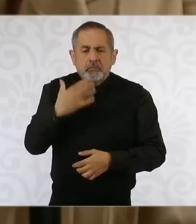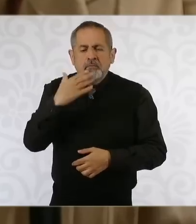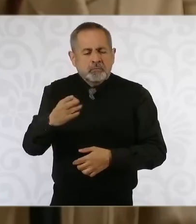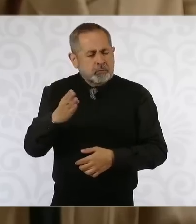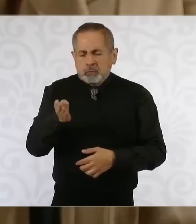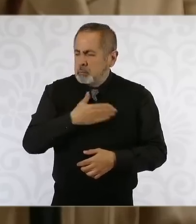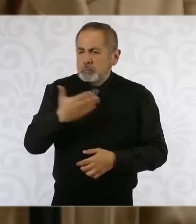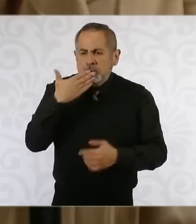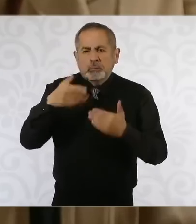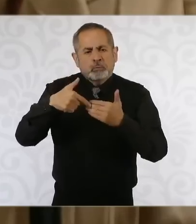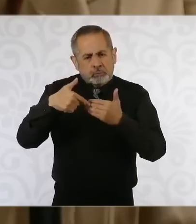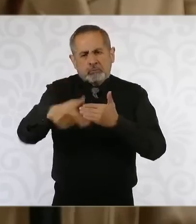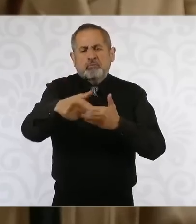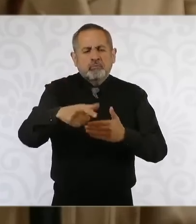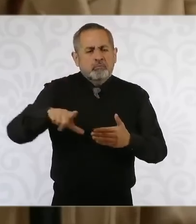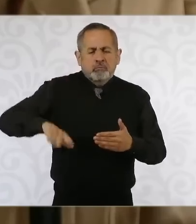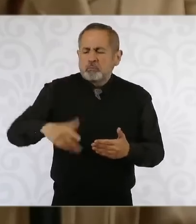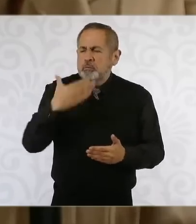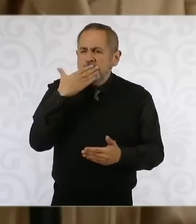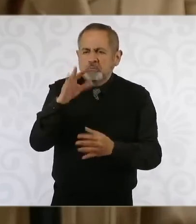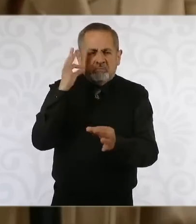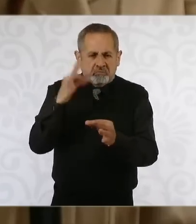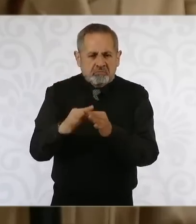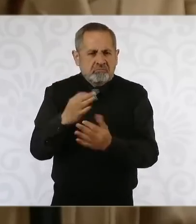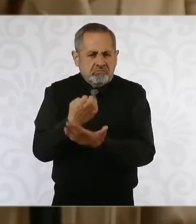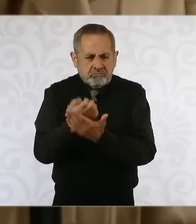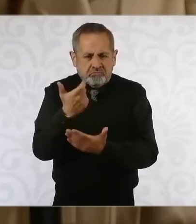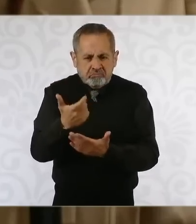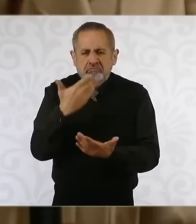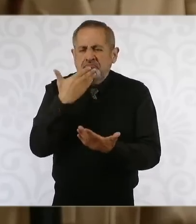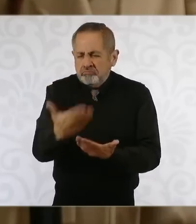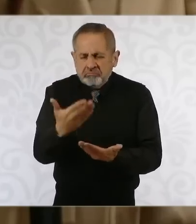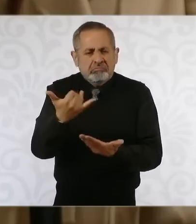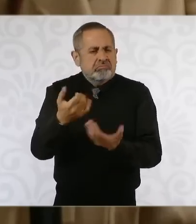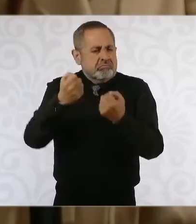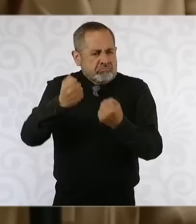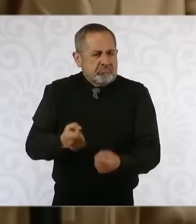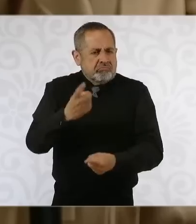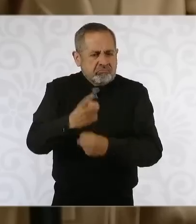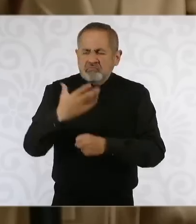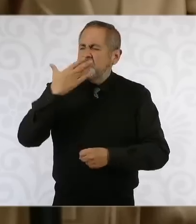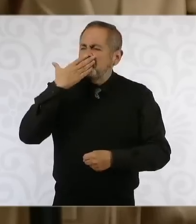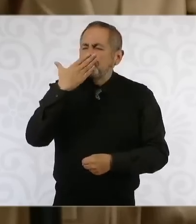bueno particularmente en el tema de la economía y seguridad incluso de acuerdo también a esta